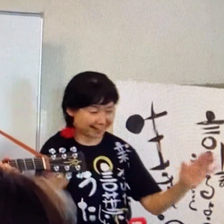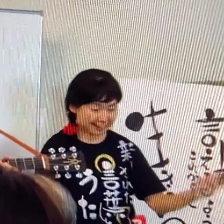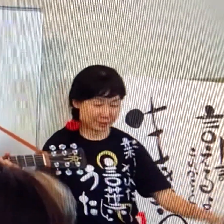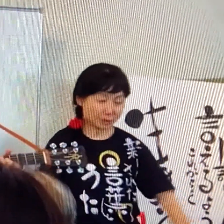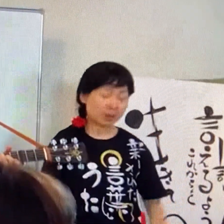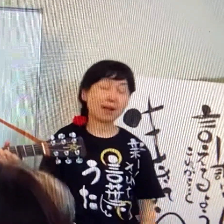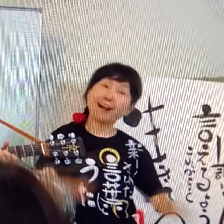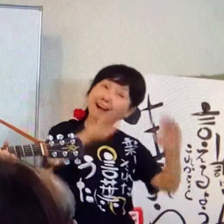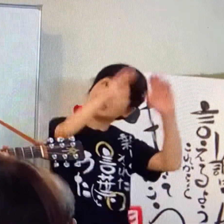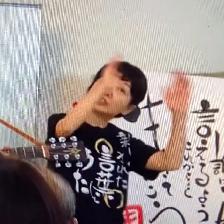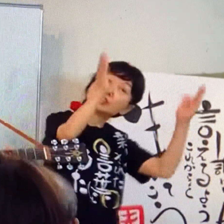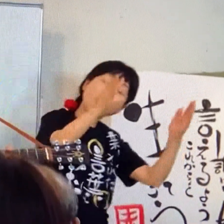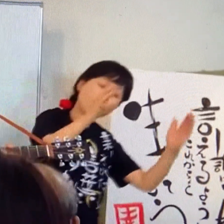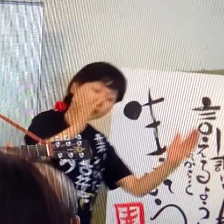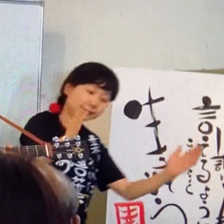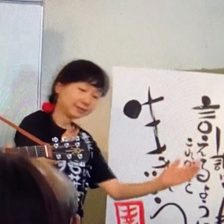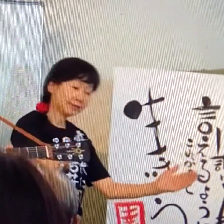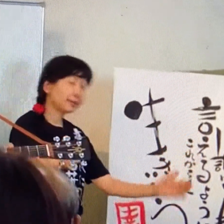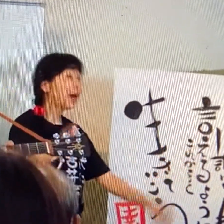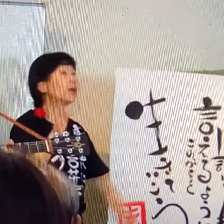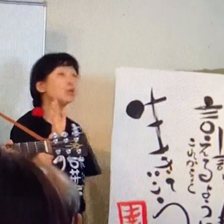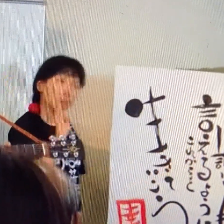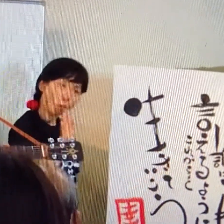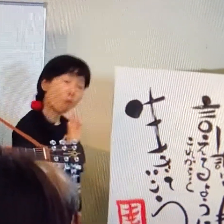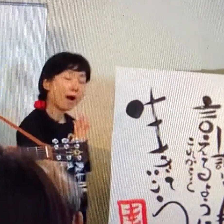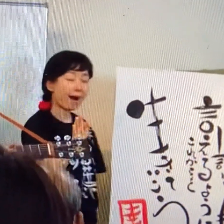存在とは